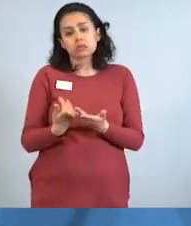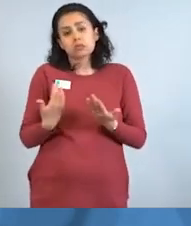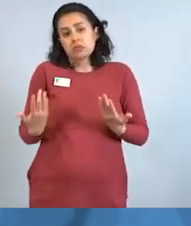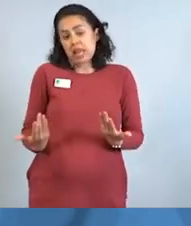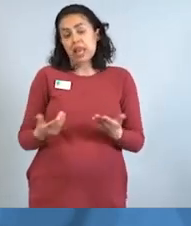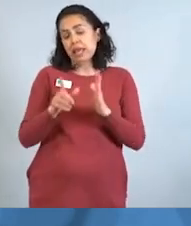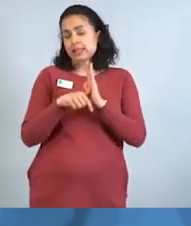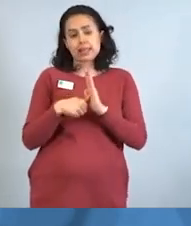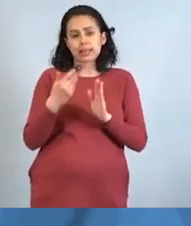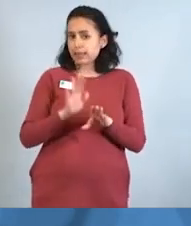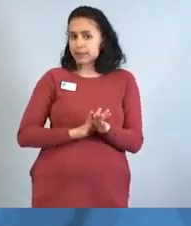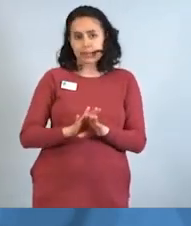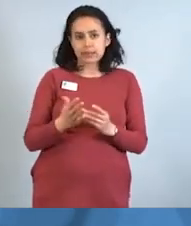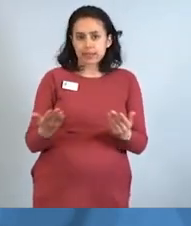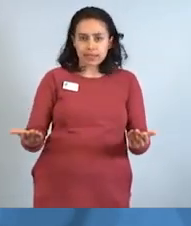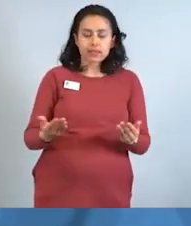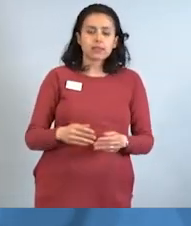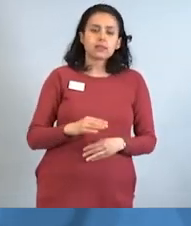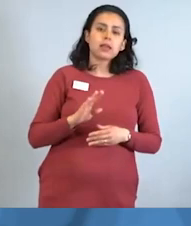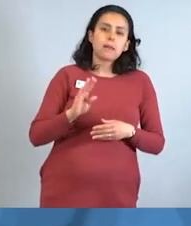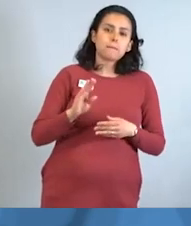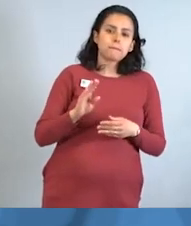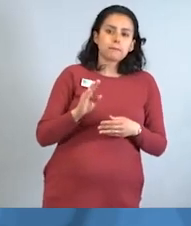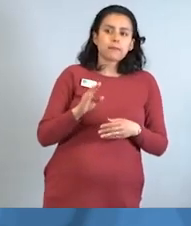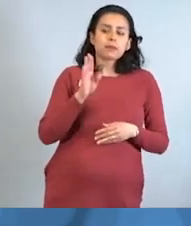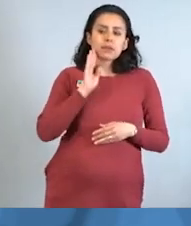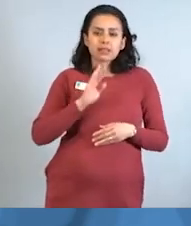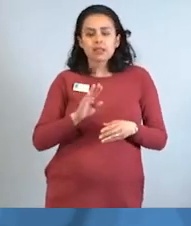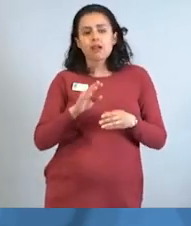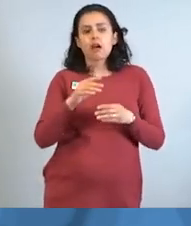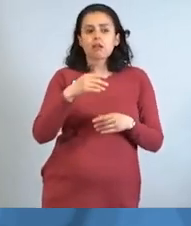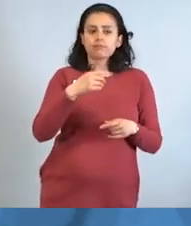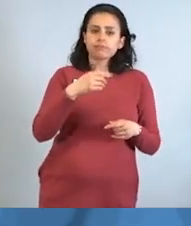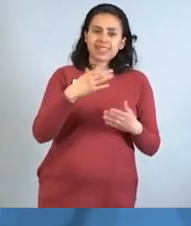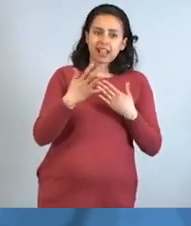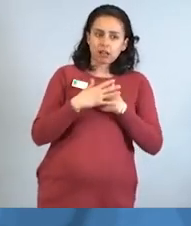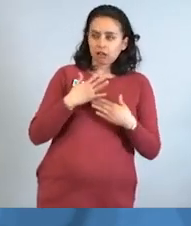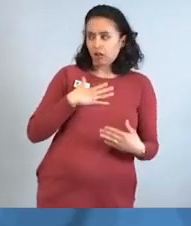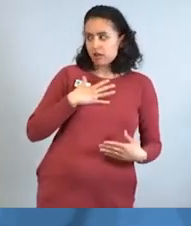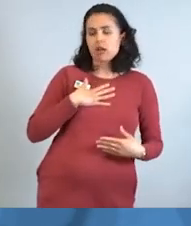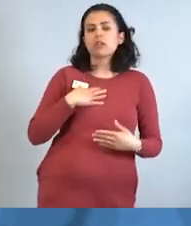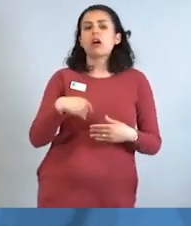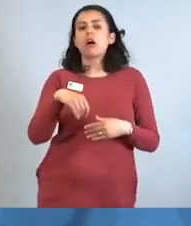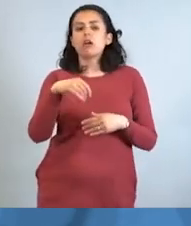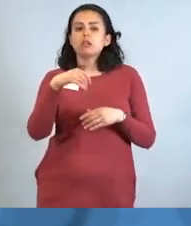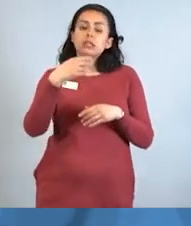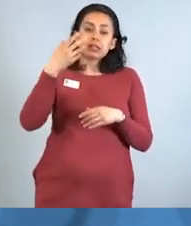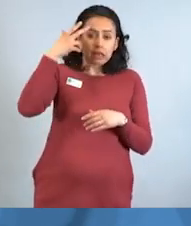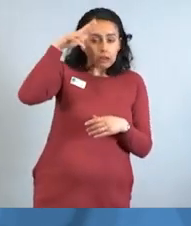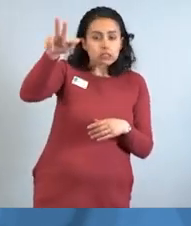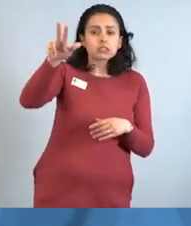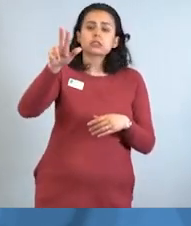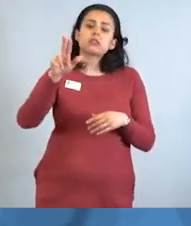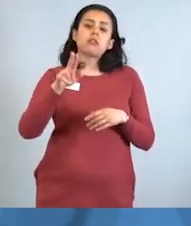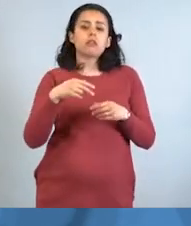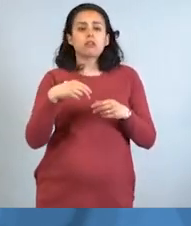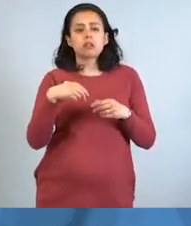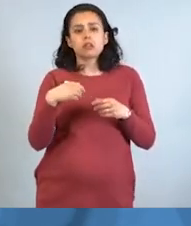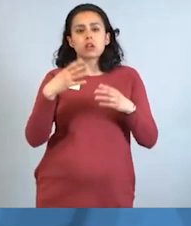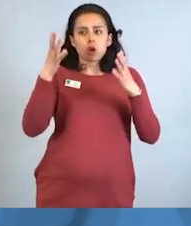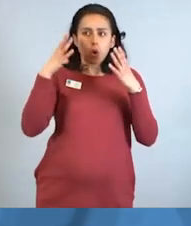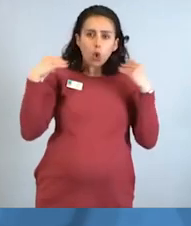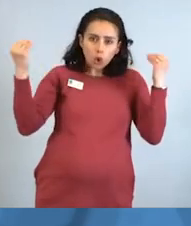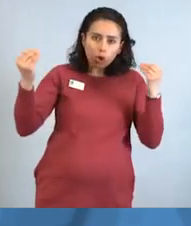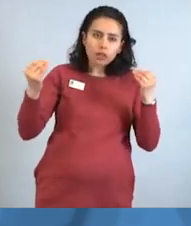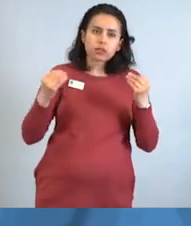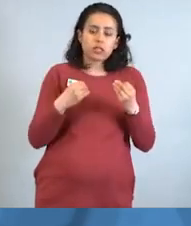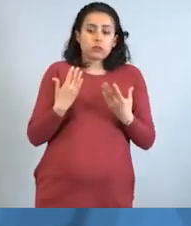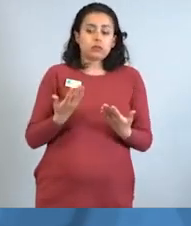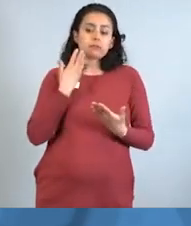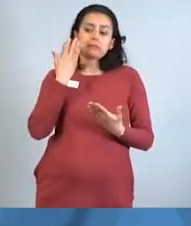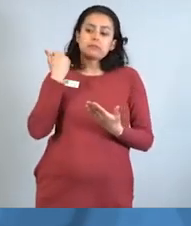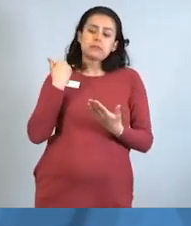Belgia ja Kanada ovat asettaneet rajan 55 vuoteen, ja Saksa, Ranska, Espanja, Italia ja Hollanti viime päivinä 60 vuoteen.